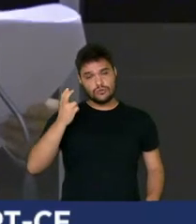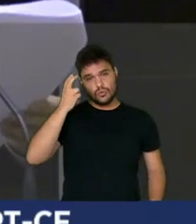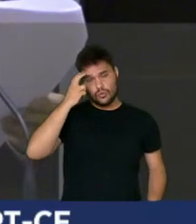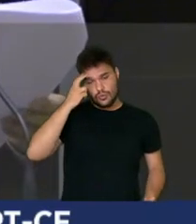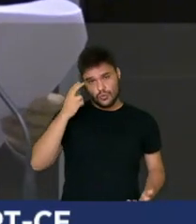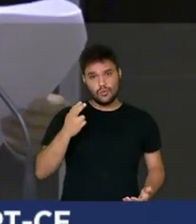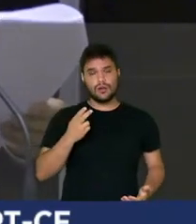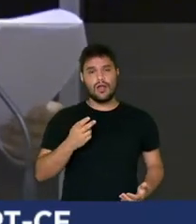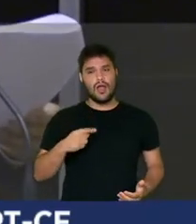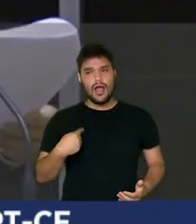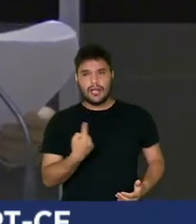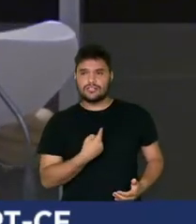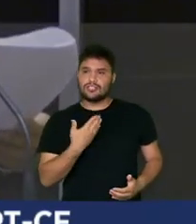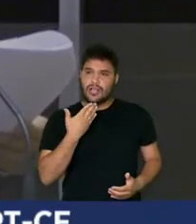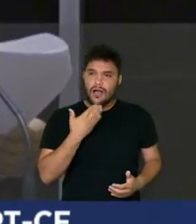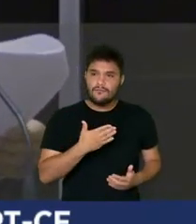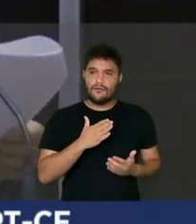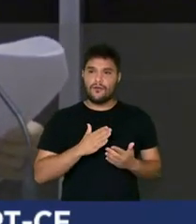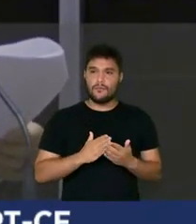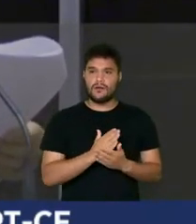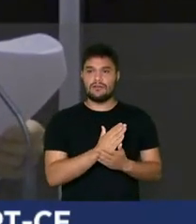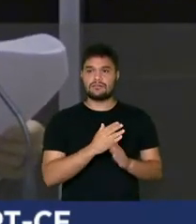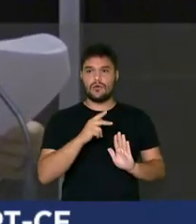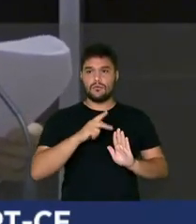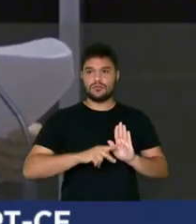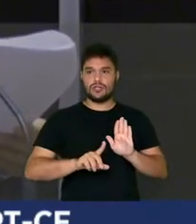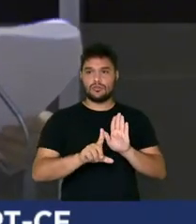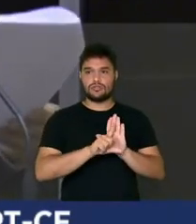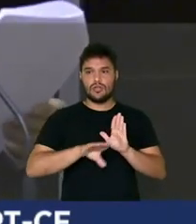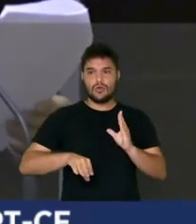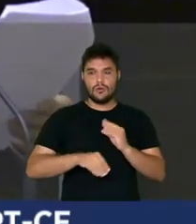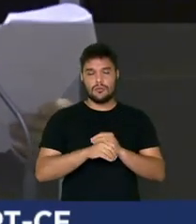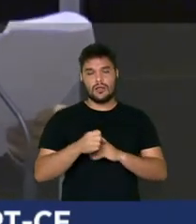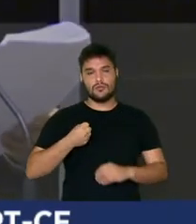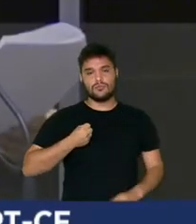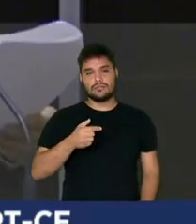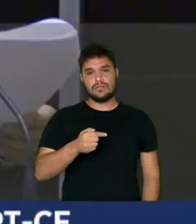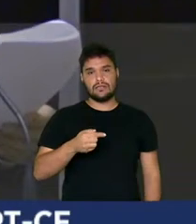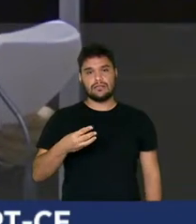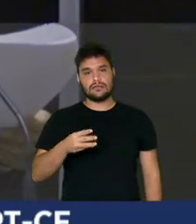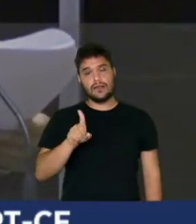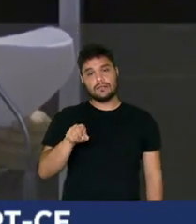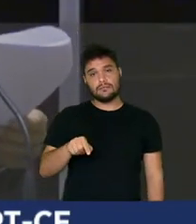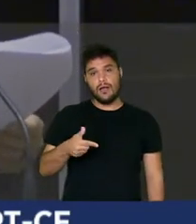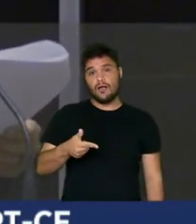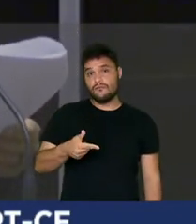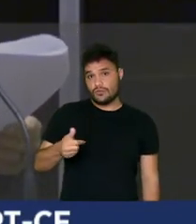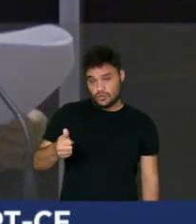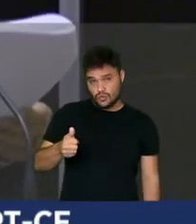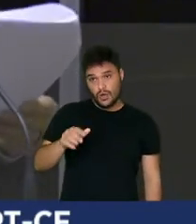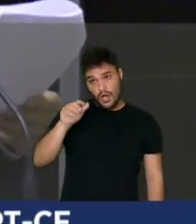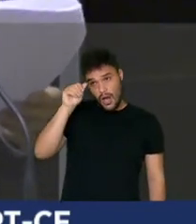CULTURA AO NOSSO PAÍS.... NO ÂMBITO DA COMISSÃO DE CULTURA, SOMOS PELA APROVAÇÃO DE PROJETO DE LEI COMPLEMENTAR NÚMERO 73 DE 2021, DE AUTORIA DO SENADO